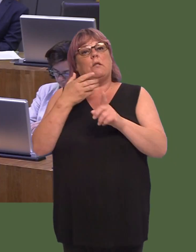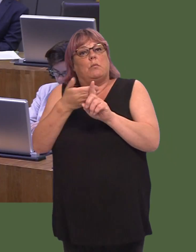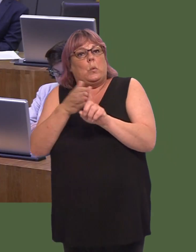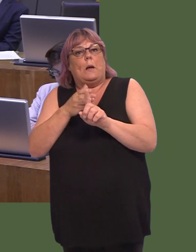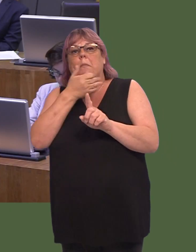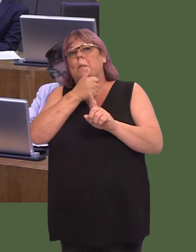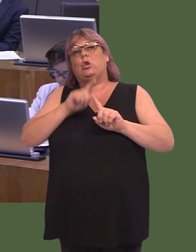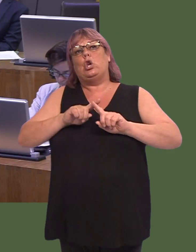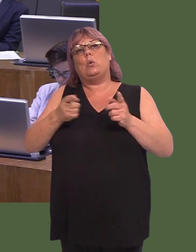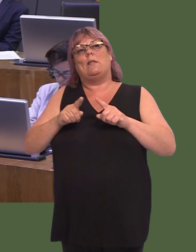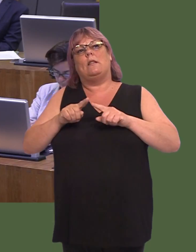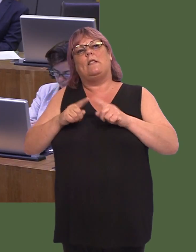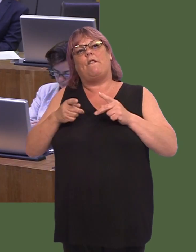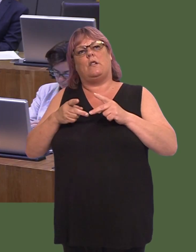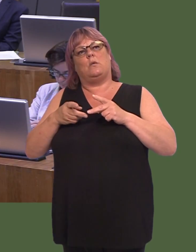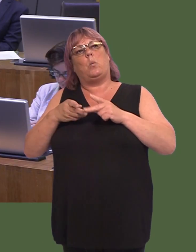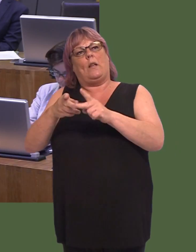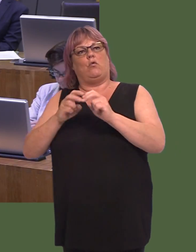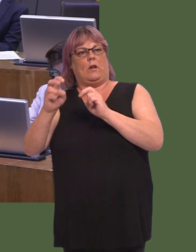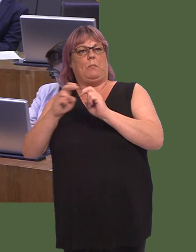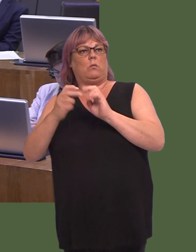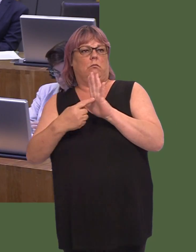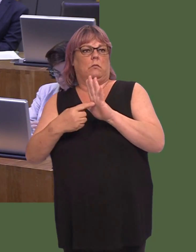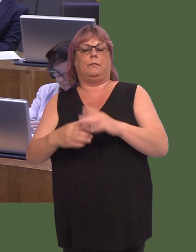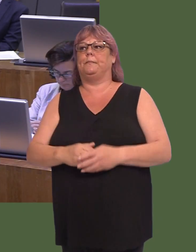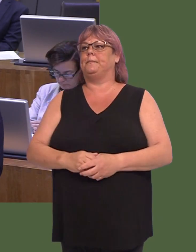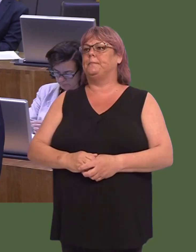and that's precisely, as I've outlined earlier on this afternoon, what we're looking to do.